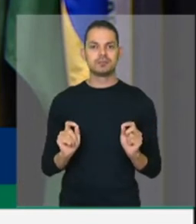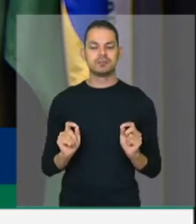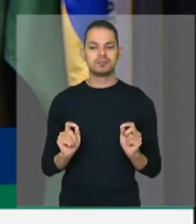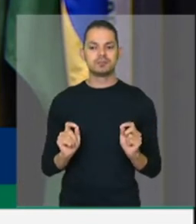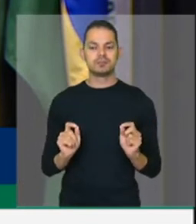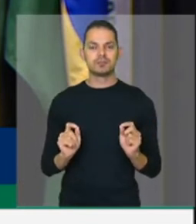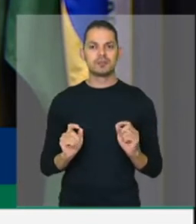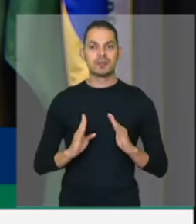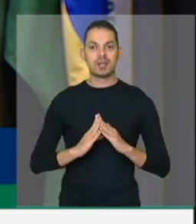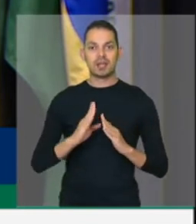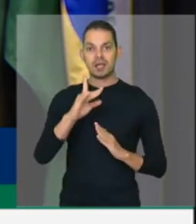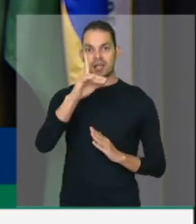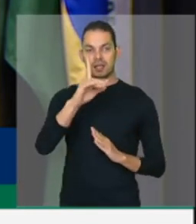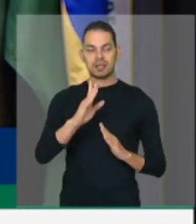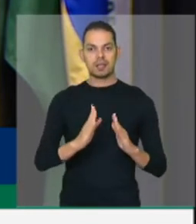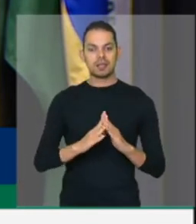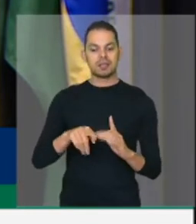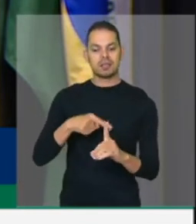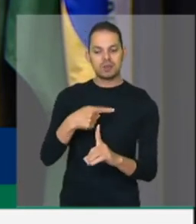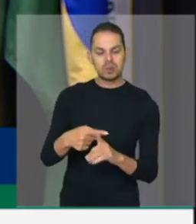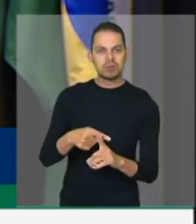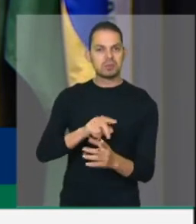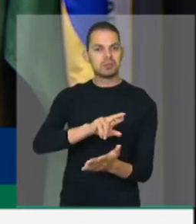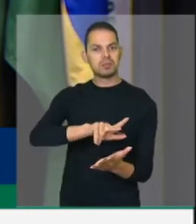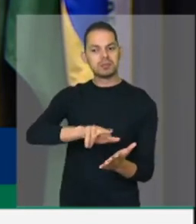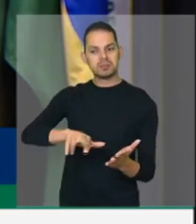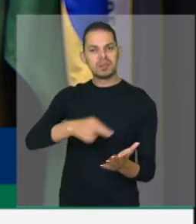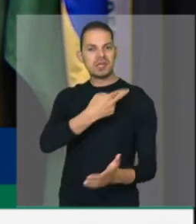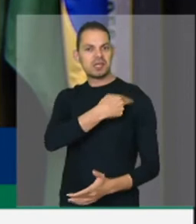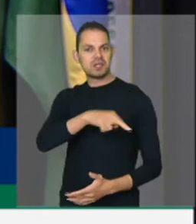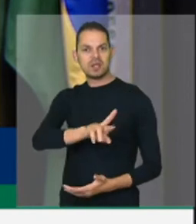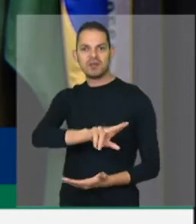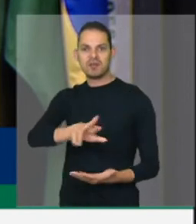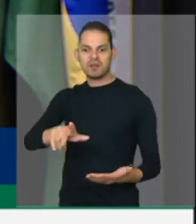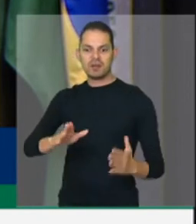SOBRE A LIBERDADE DE ABERTURA DAS IGREJAS E DOS TEMPLOS